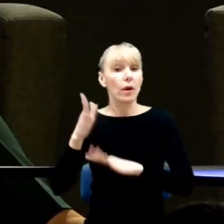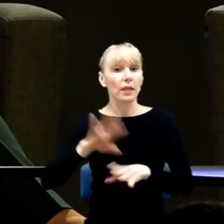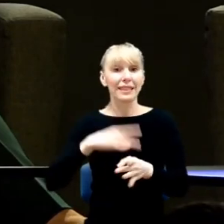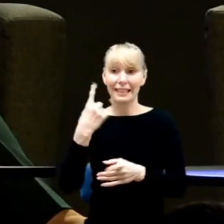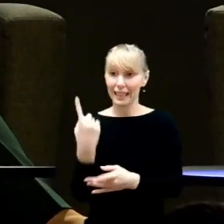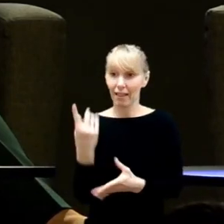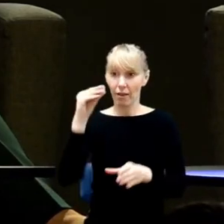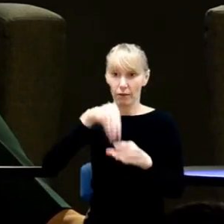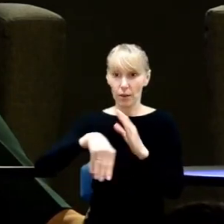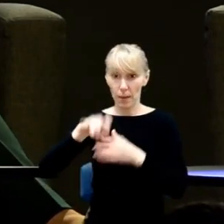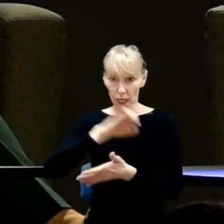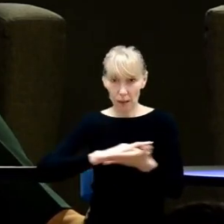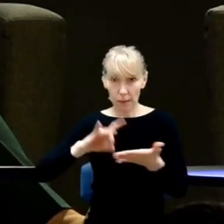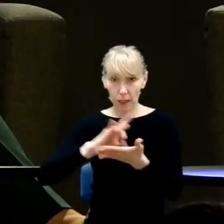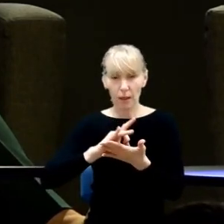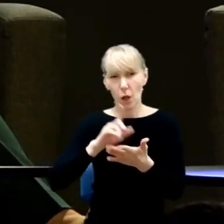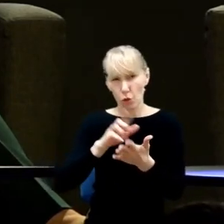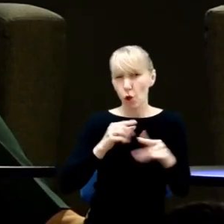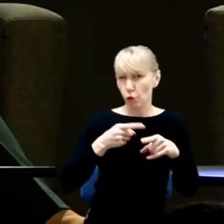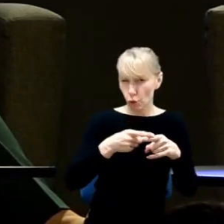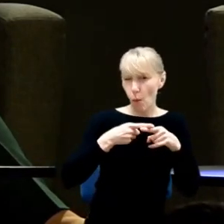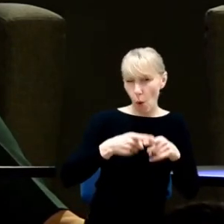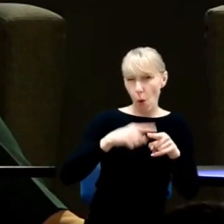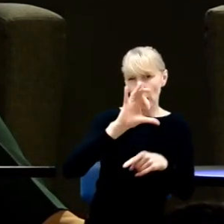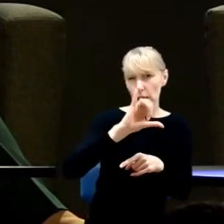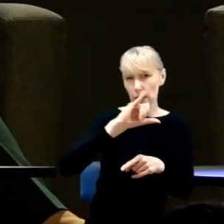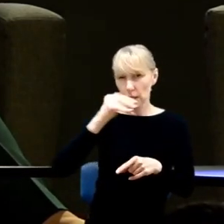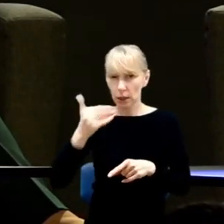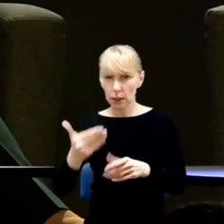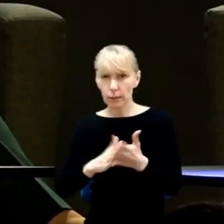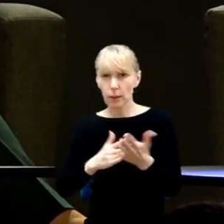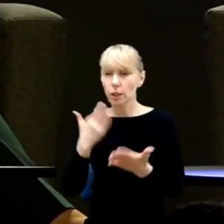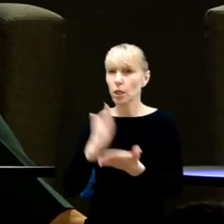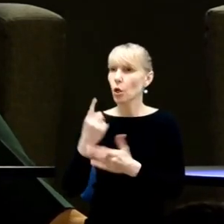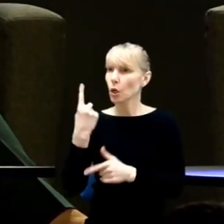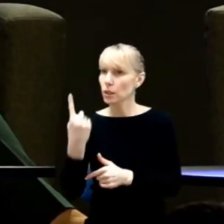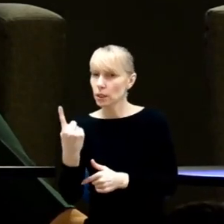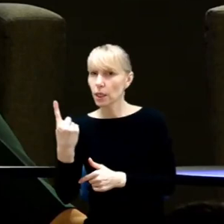bo takich spółek SIM-ów, które są utworzone tylko z jedną gminą, jest niewiele.